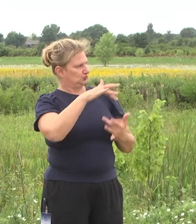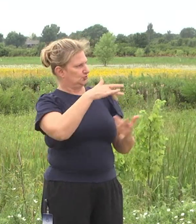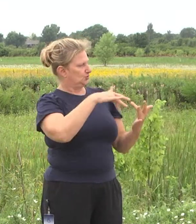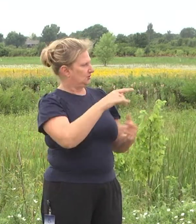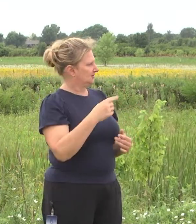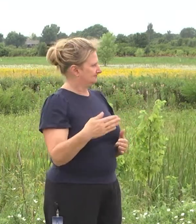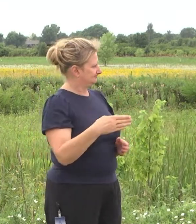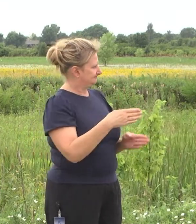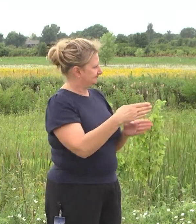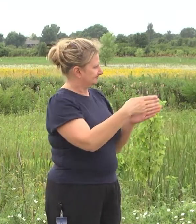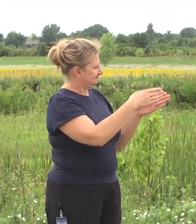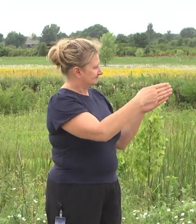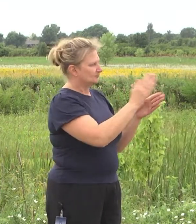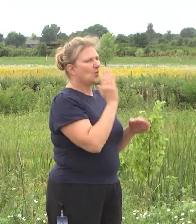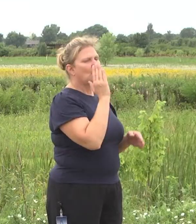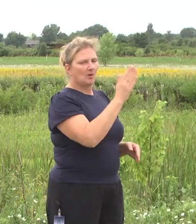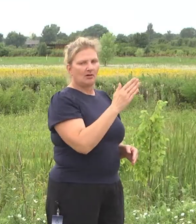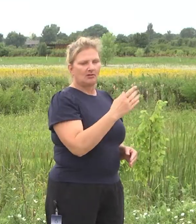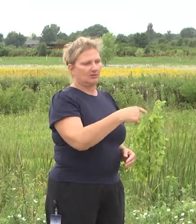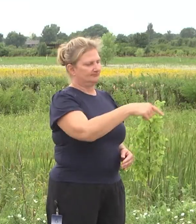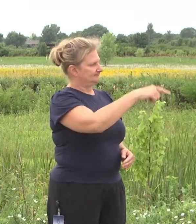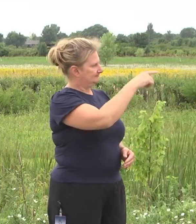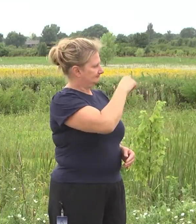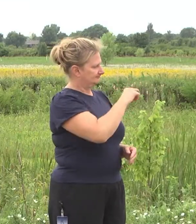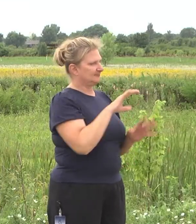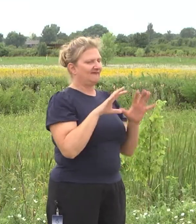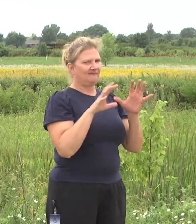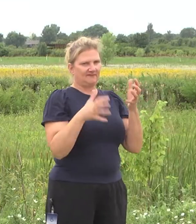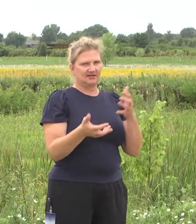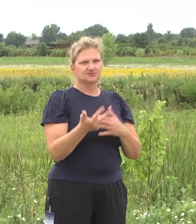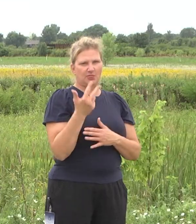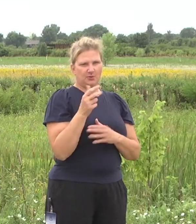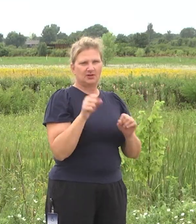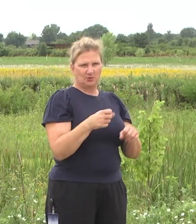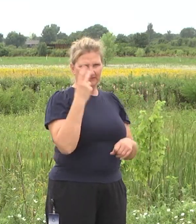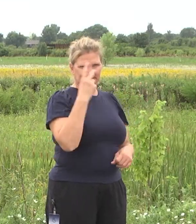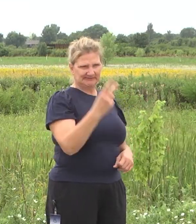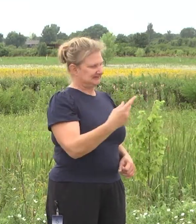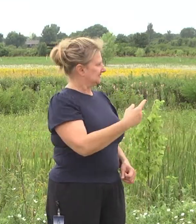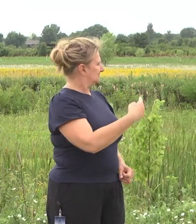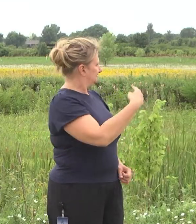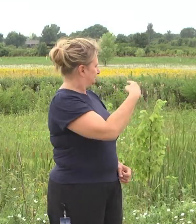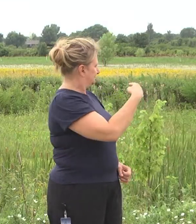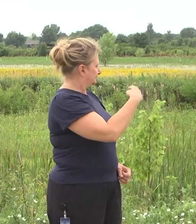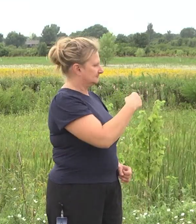sendero. Iremos a la fase tres que pueden ver desde aquí. Es una hermosa